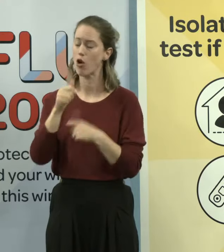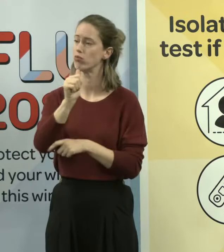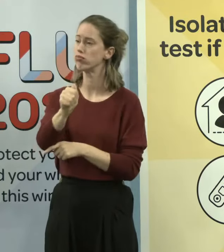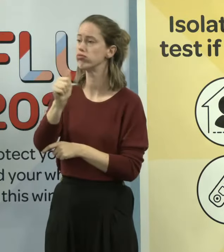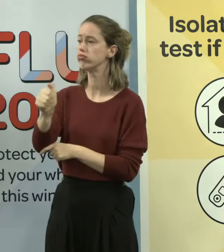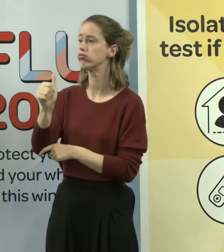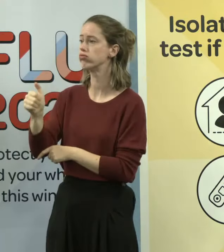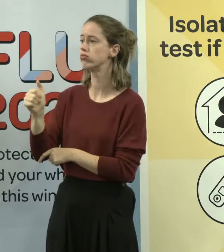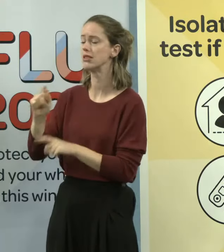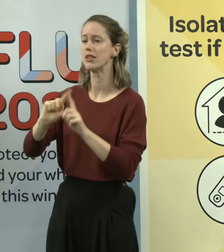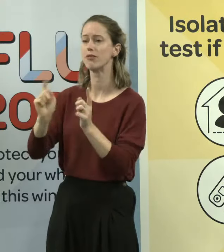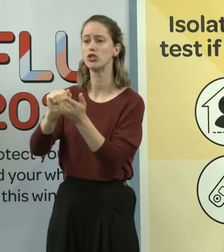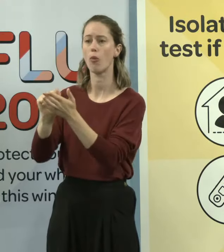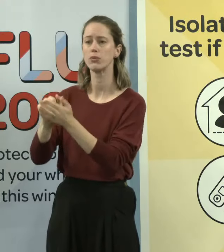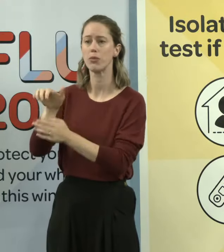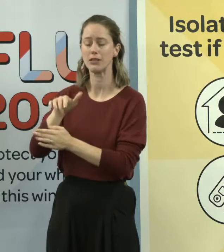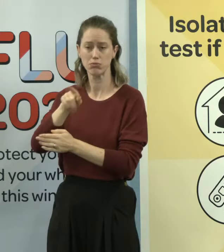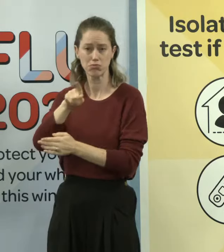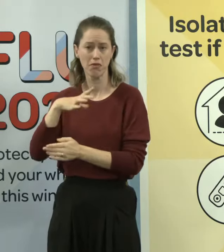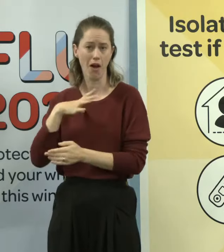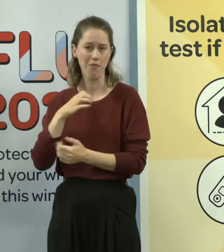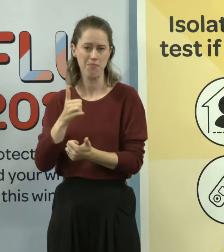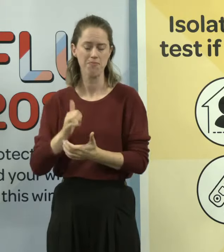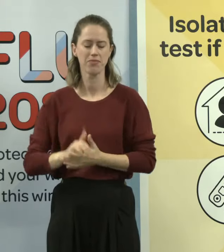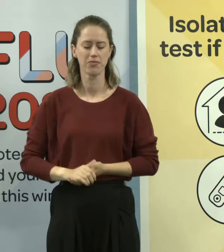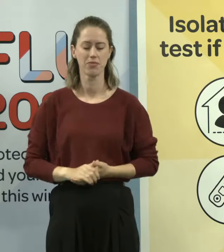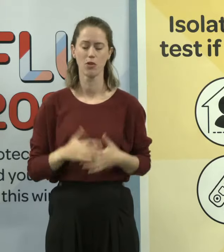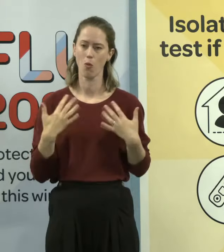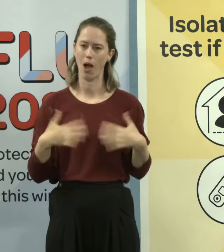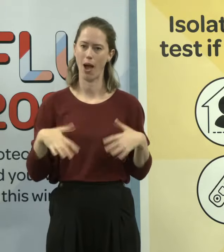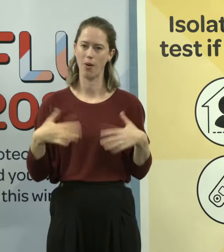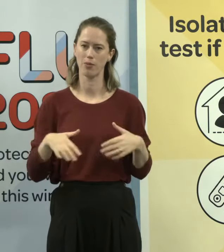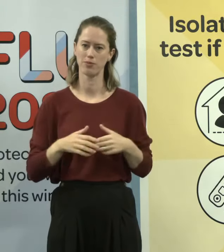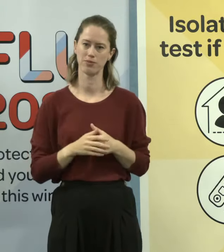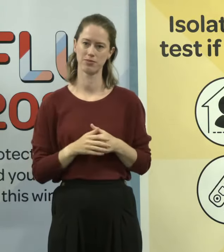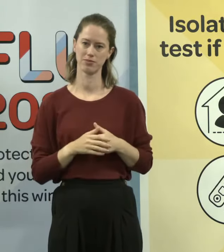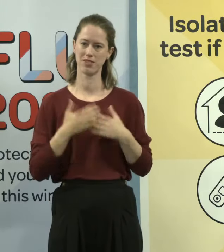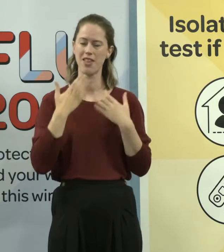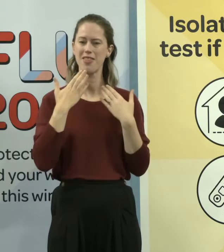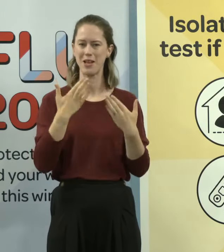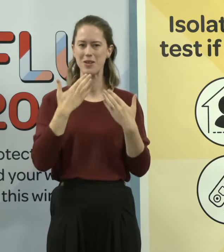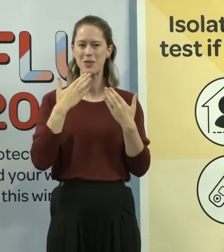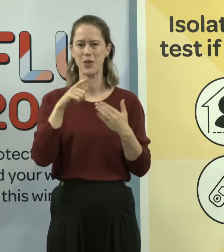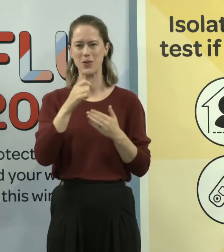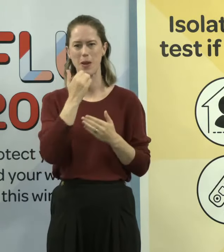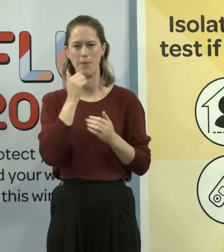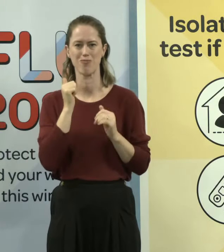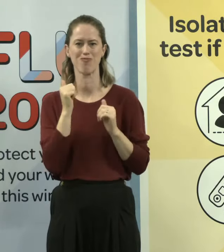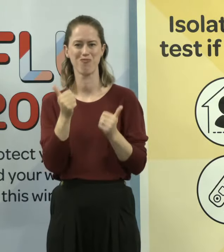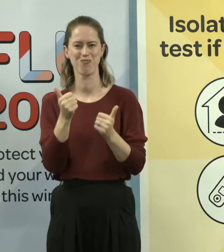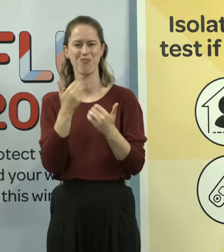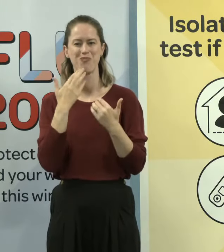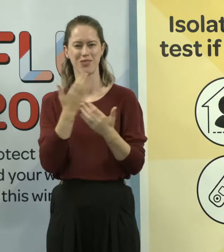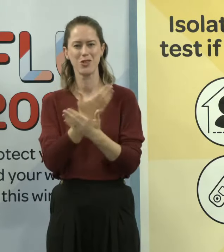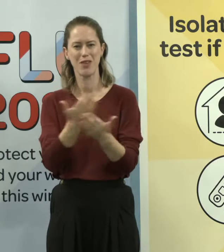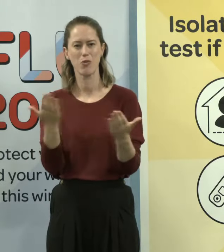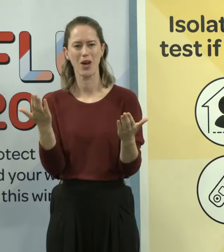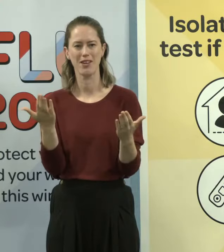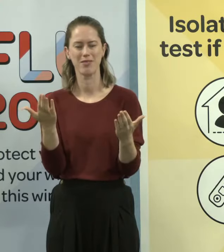taupnga ano ki te awhina i a tatou mahi, no reira kia mau tonu ki runga i to waea, kia mau